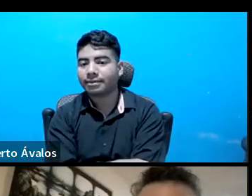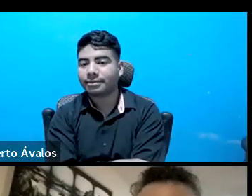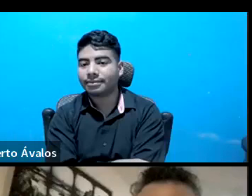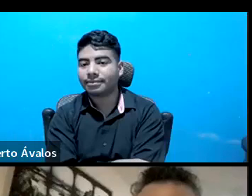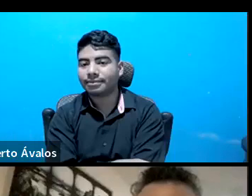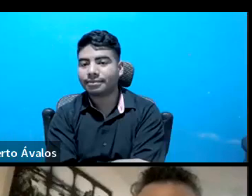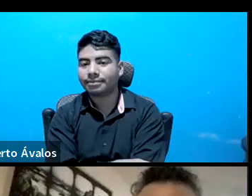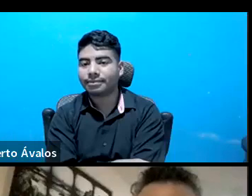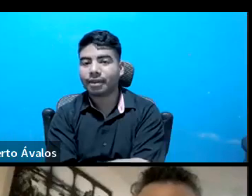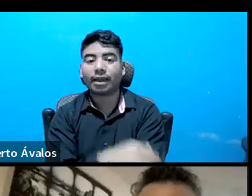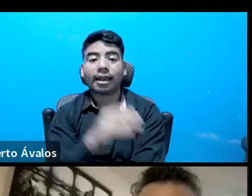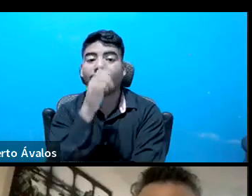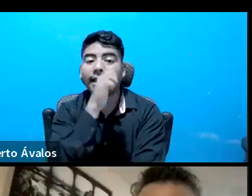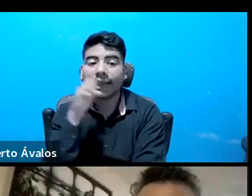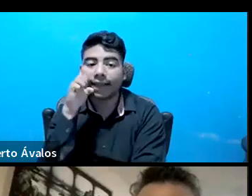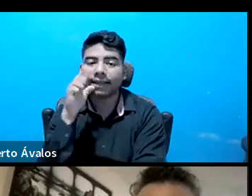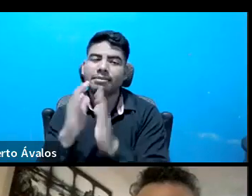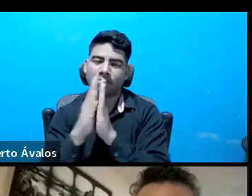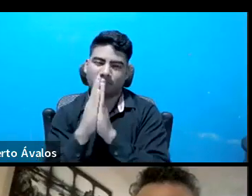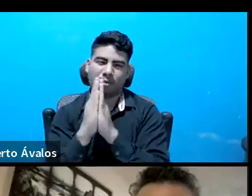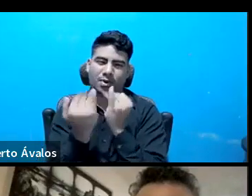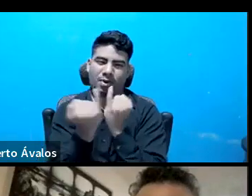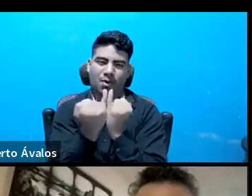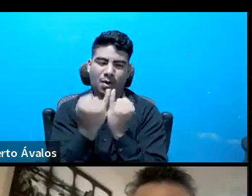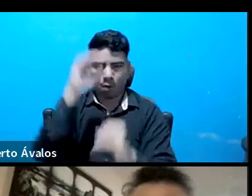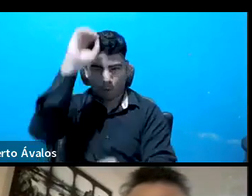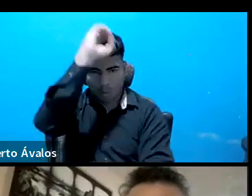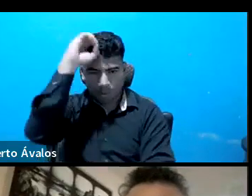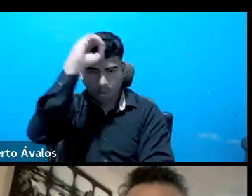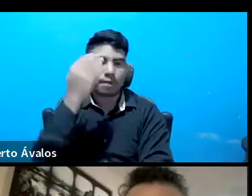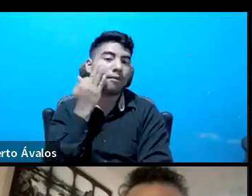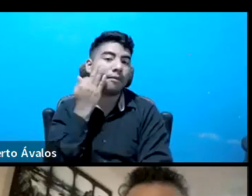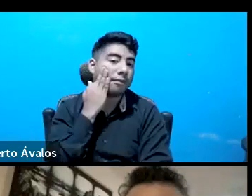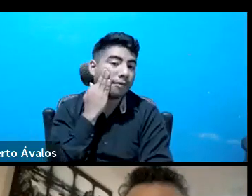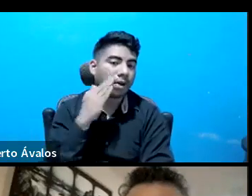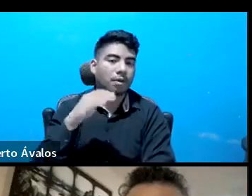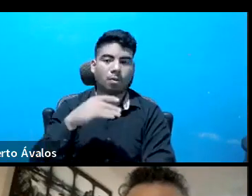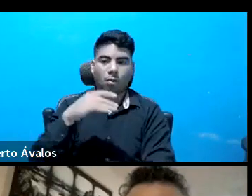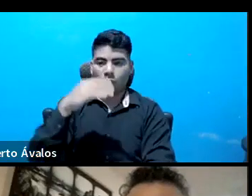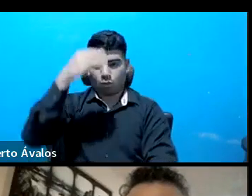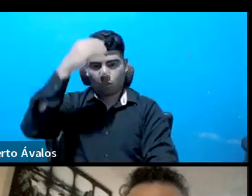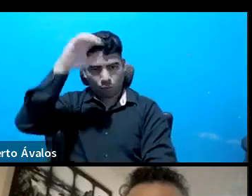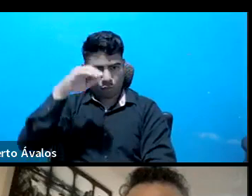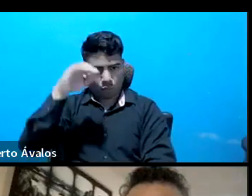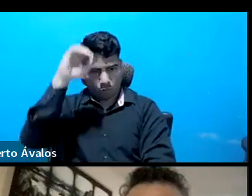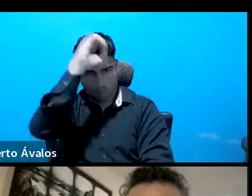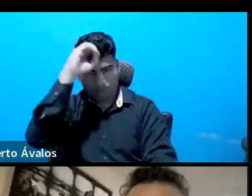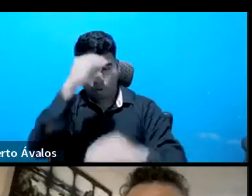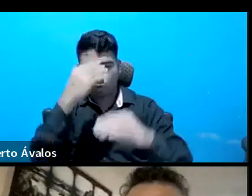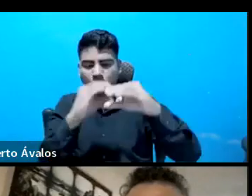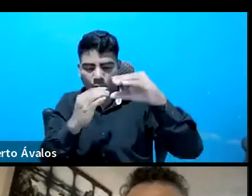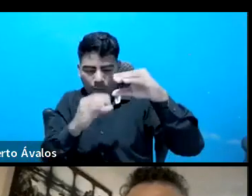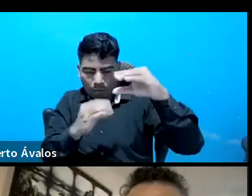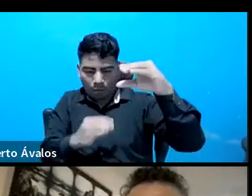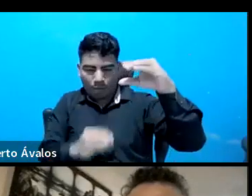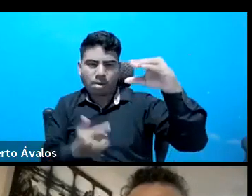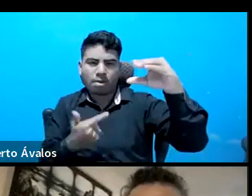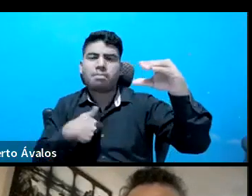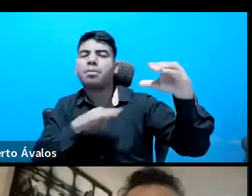sigas por sigas por ahí los comentarios comentarios en Facebook comentarios en Facebook y respondiendo algunos pues, algunas cuestiones que se quedan